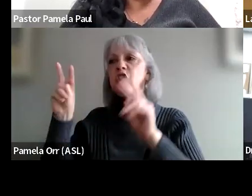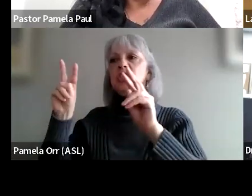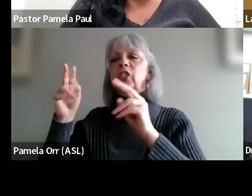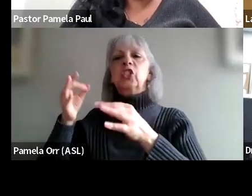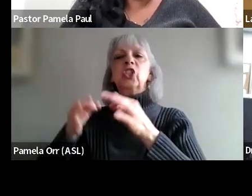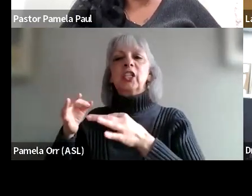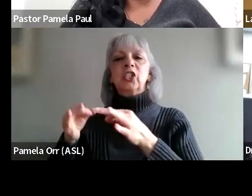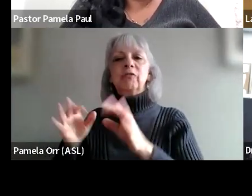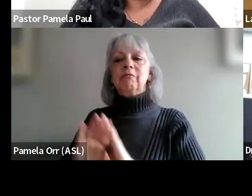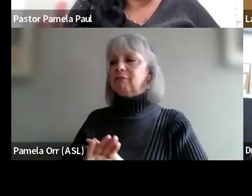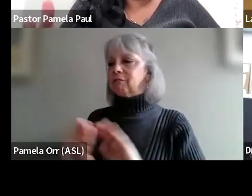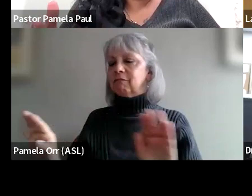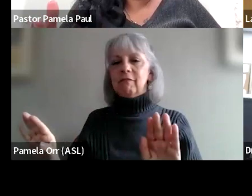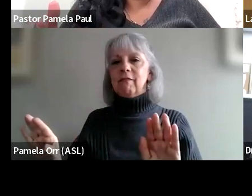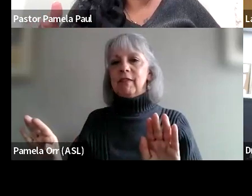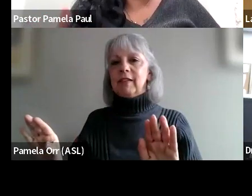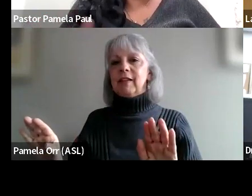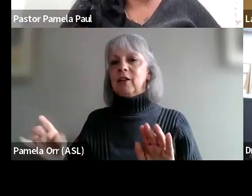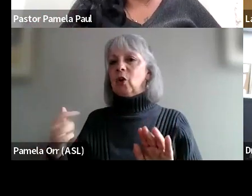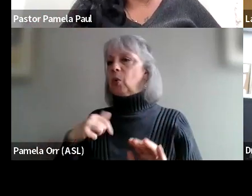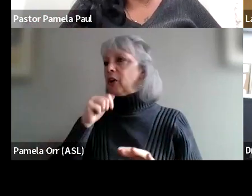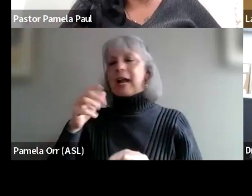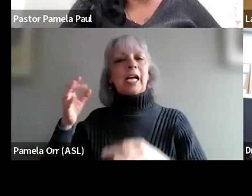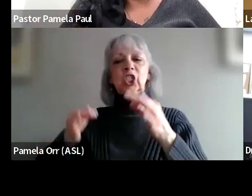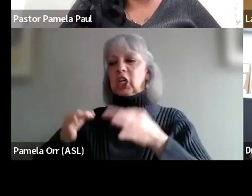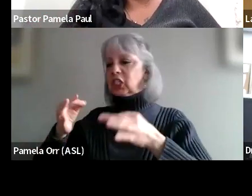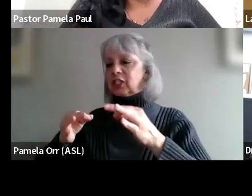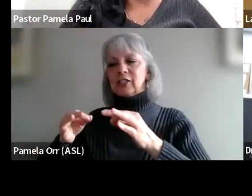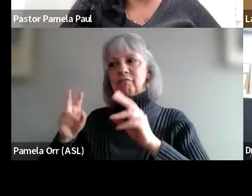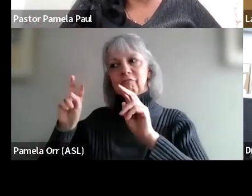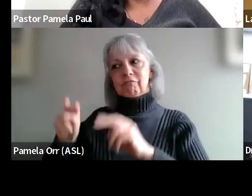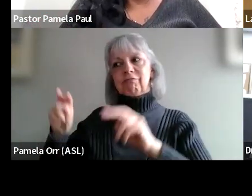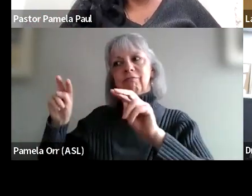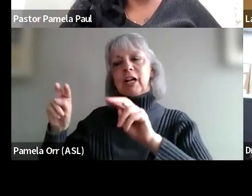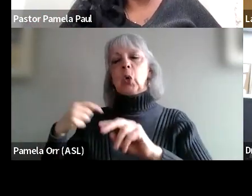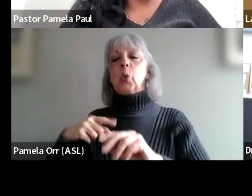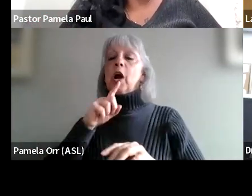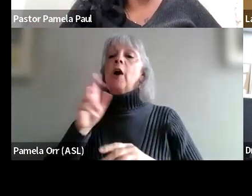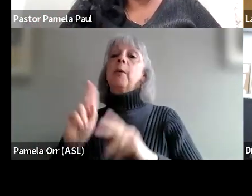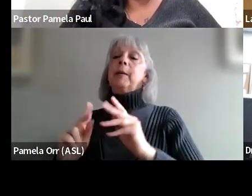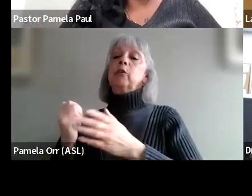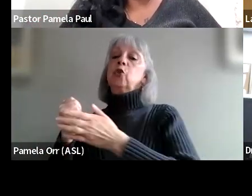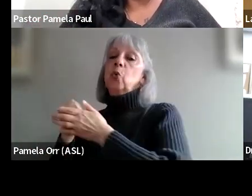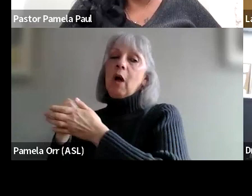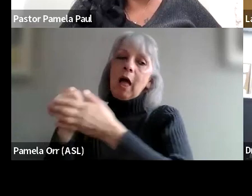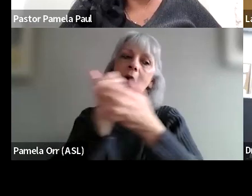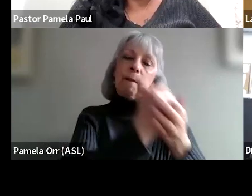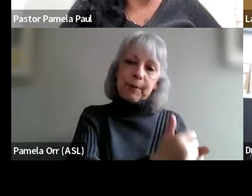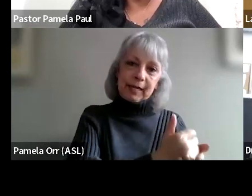no se debe juzgar, no somos jueces, deberíamos ser personas que ayuden al prójimo y los apoyemos.